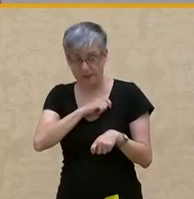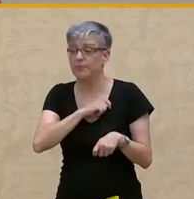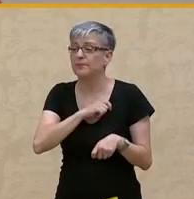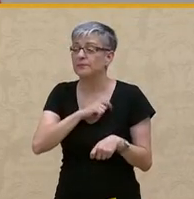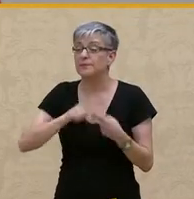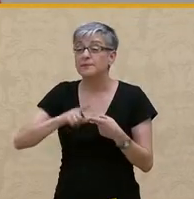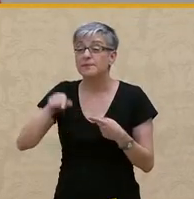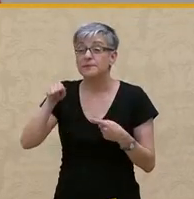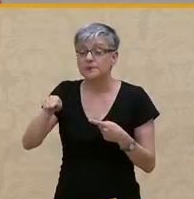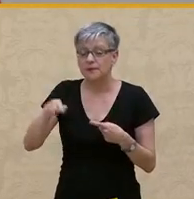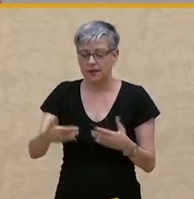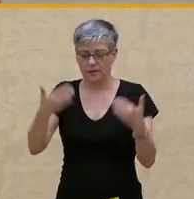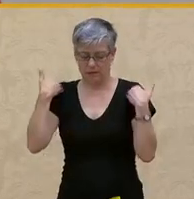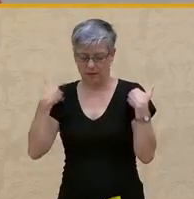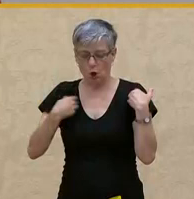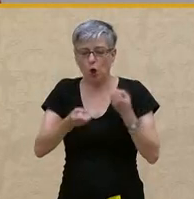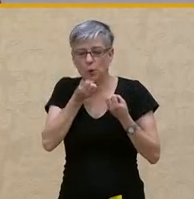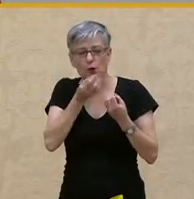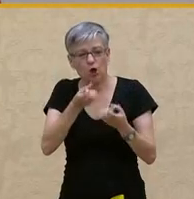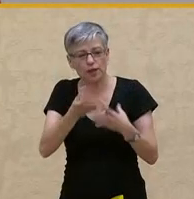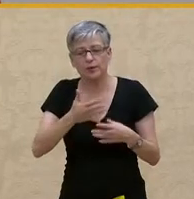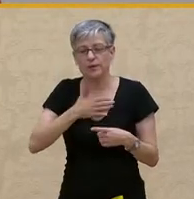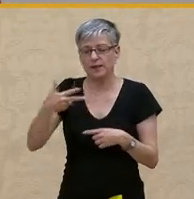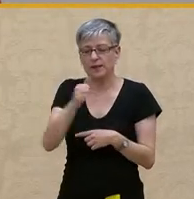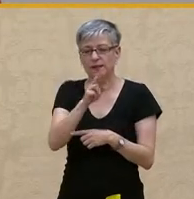que nos va a contar cómo afecta a los pacientes de Charge esta discapacidad.